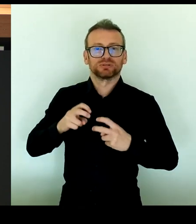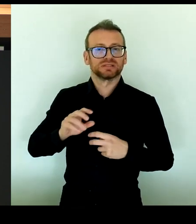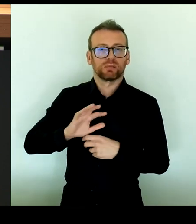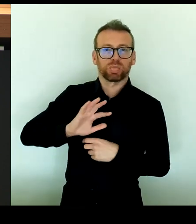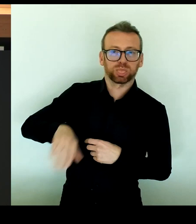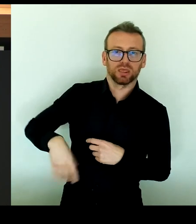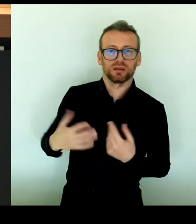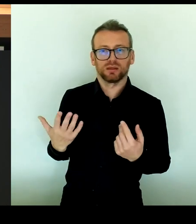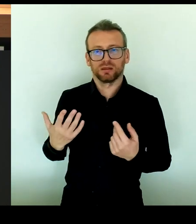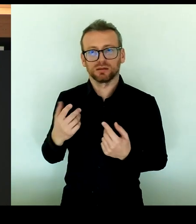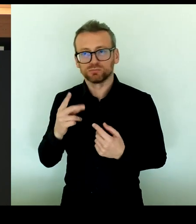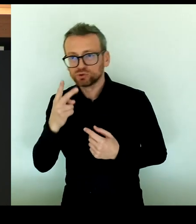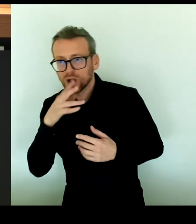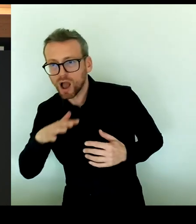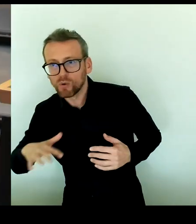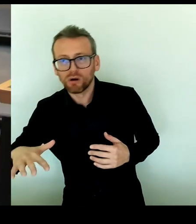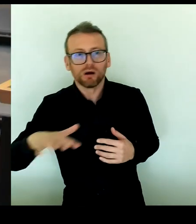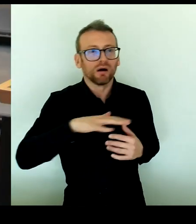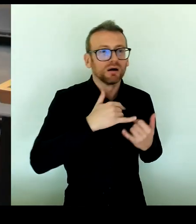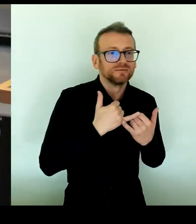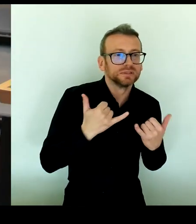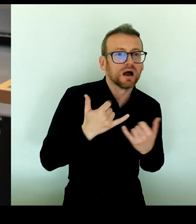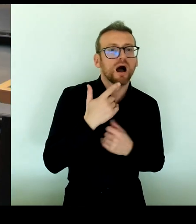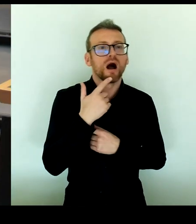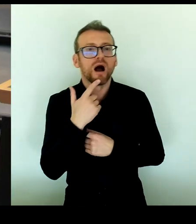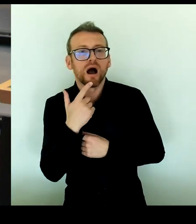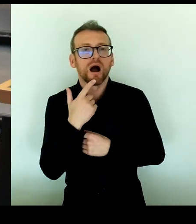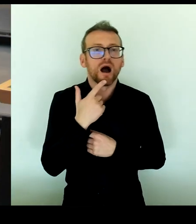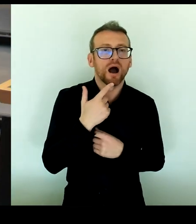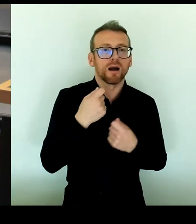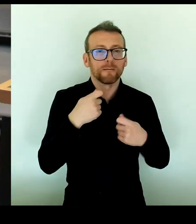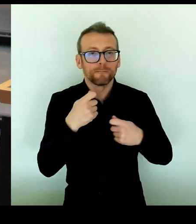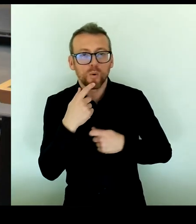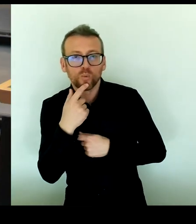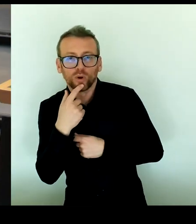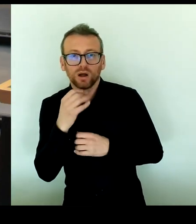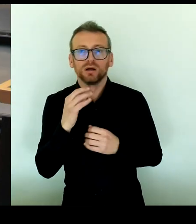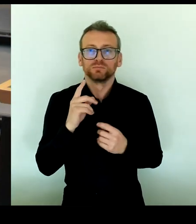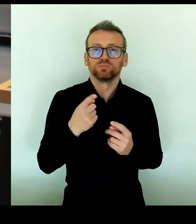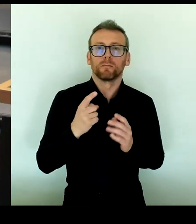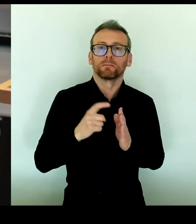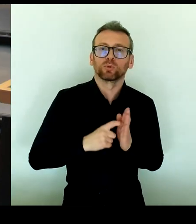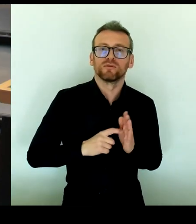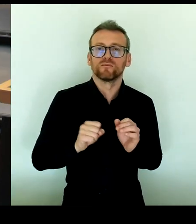bauen, und ich erinnere mich noch an diverse Reden von Herrn Gräff insbesondere der immer